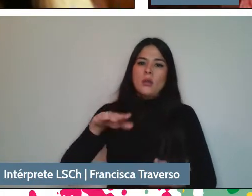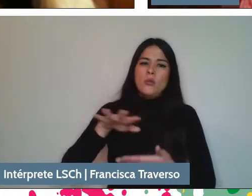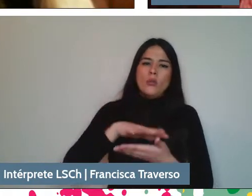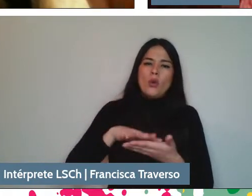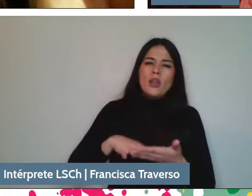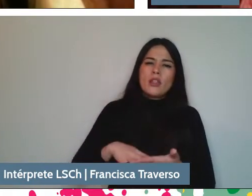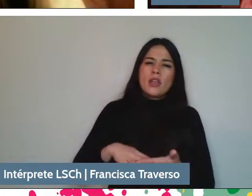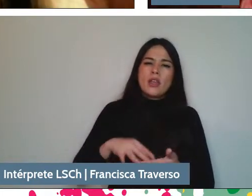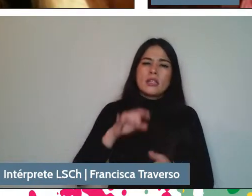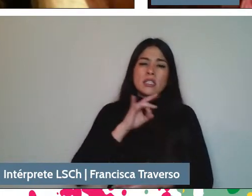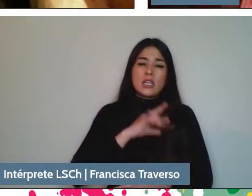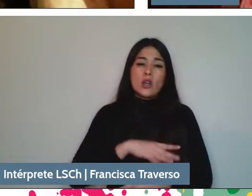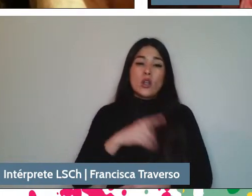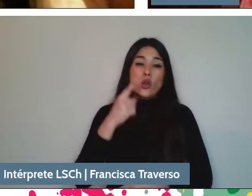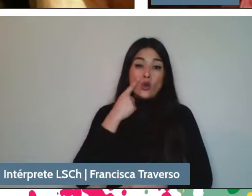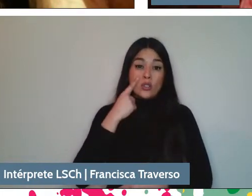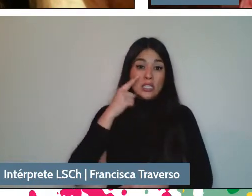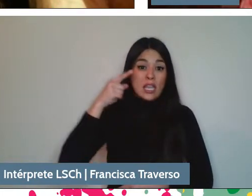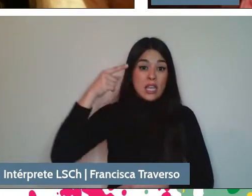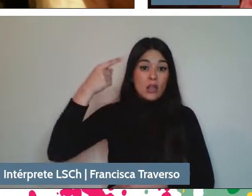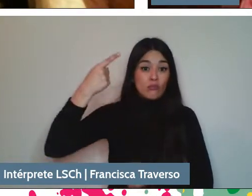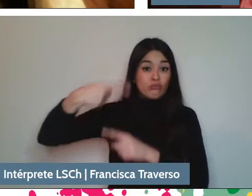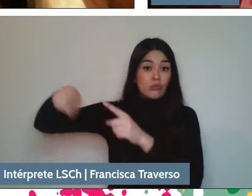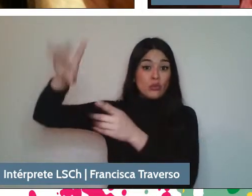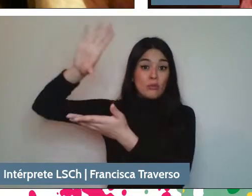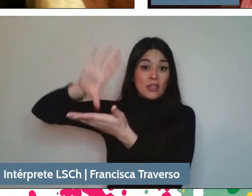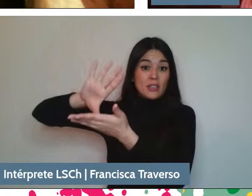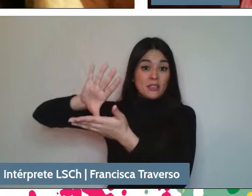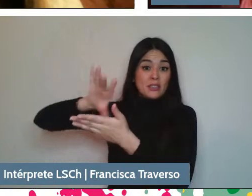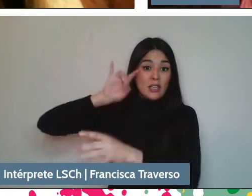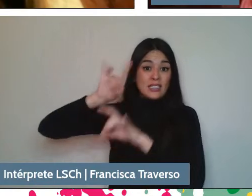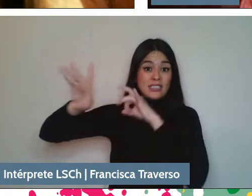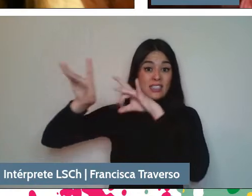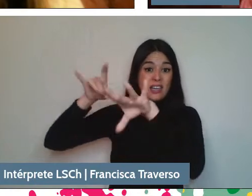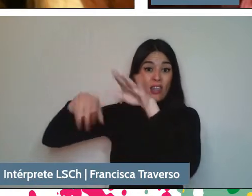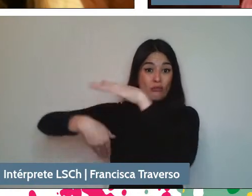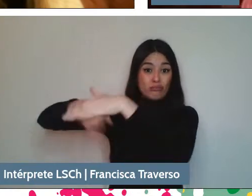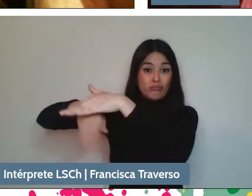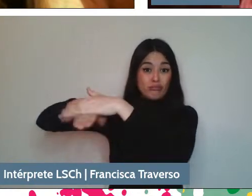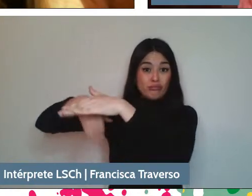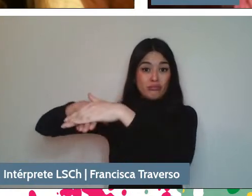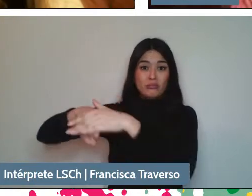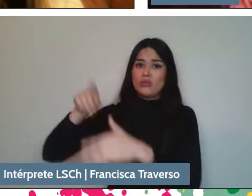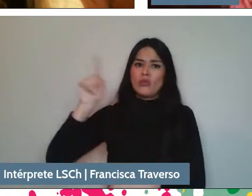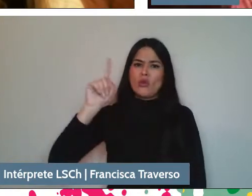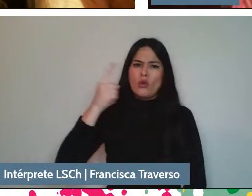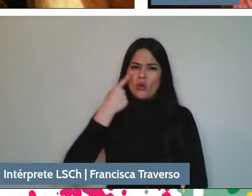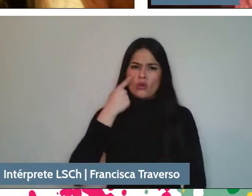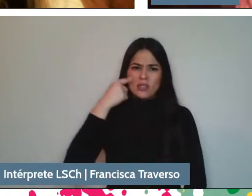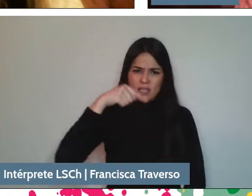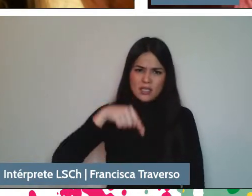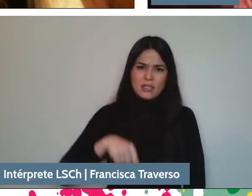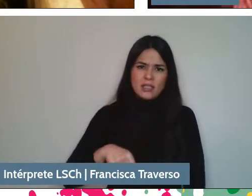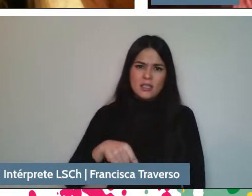No, más bien yo los conocí siendo chilena en Chile. ¿Por qué? Porque hurgaba, porque buscaba.